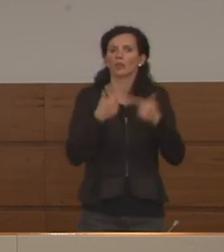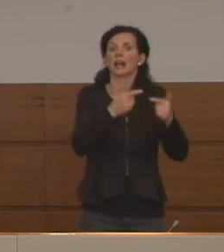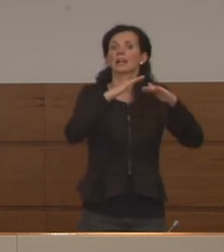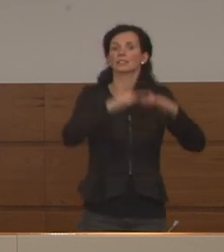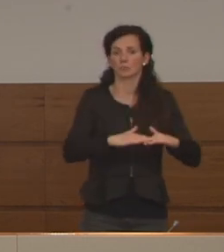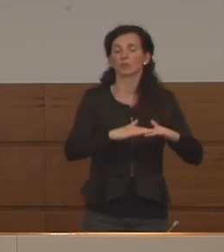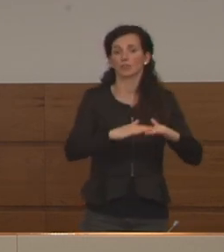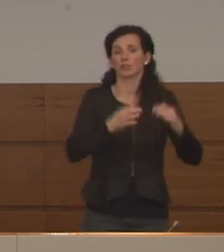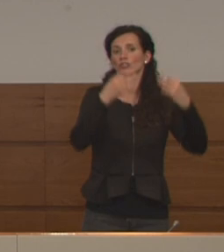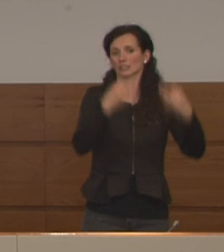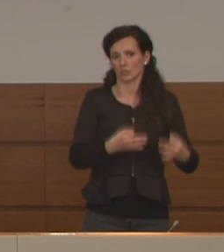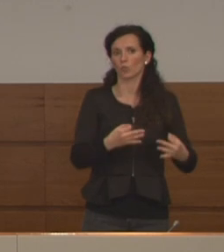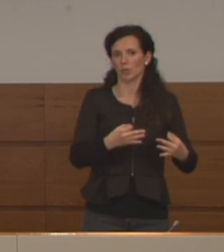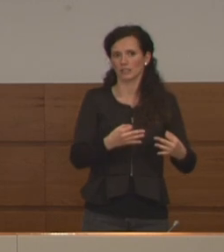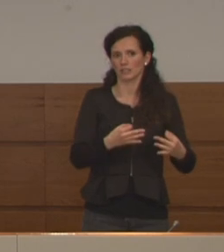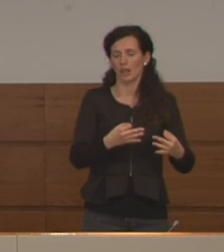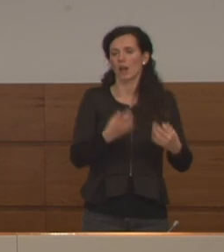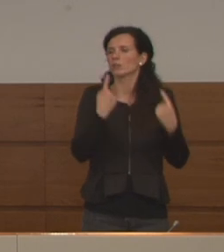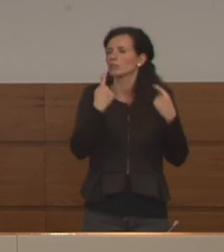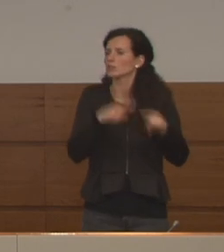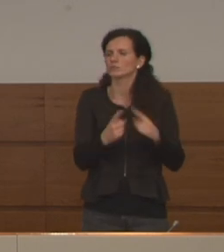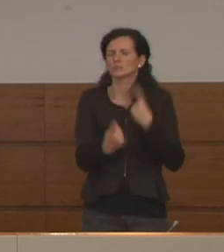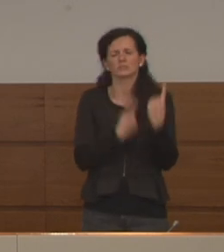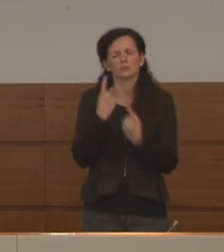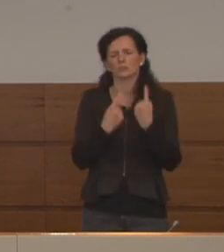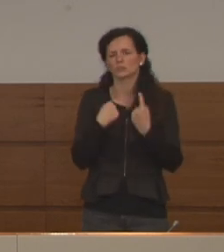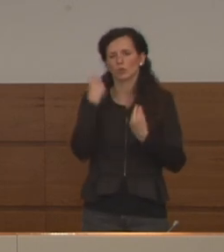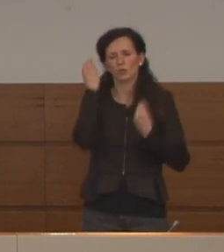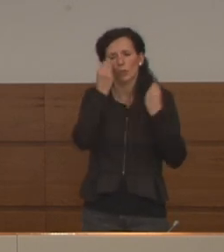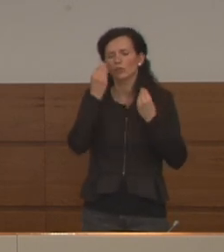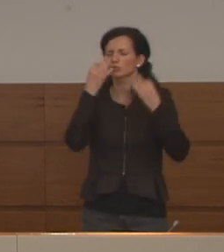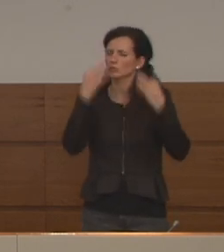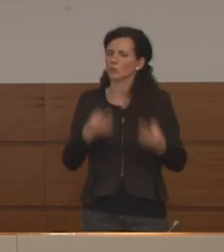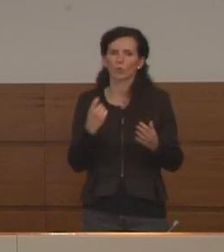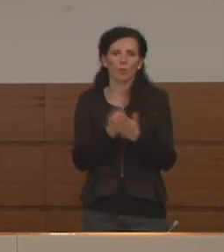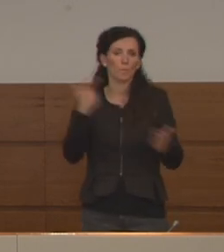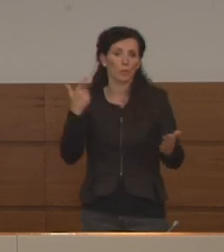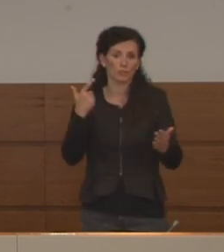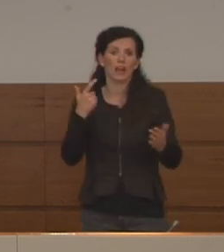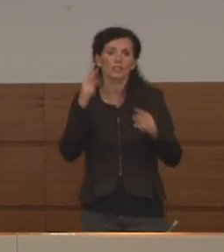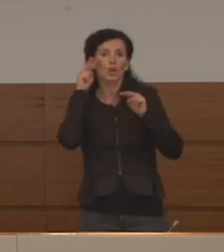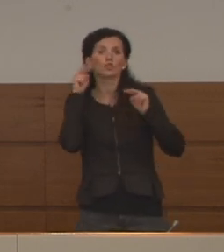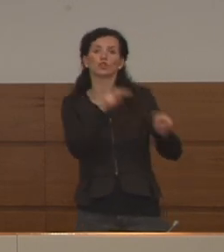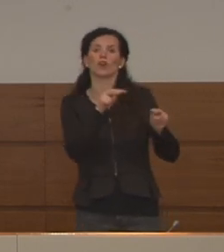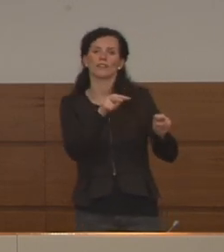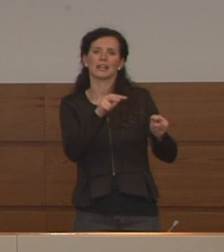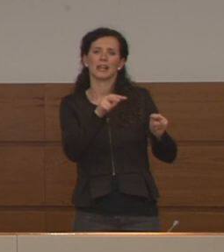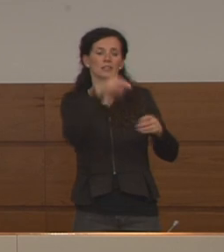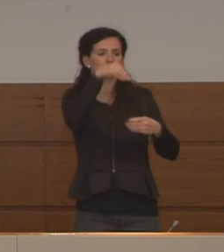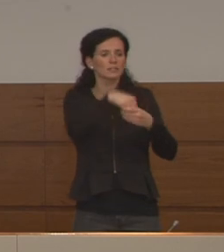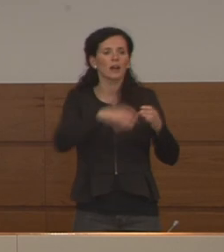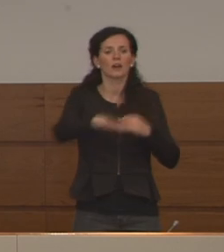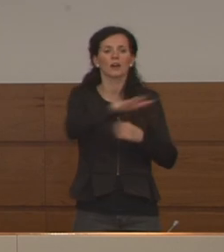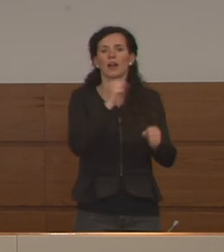Questa credo che sia una condizione fondamentale per la conduzione della sorveglianza adeguata sul posto di lavoro.